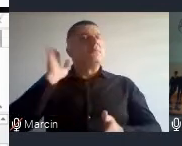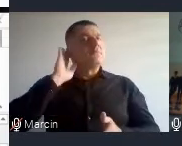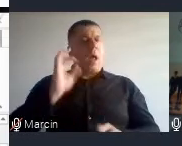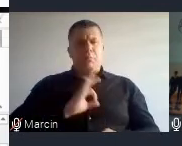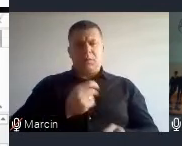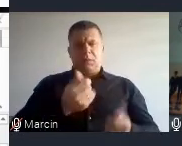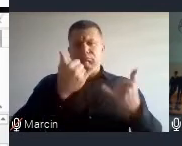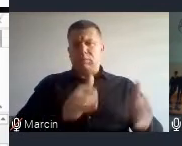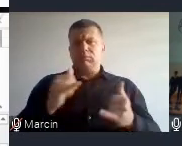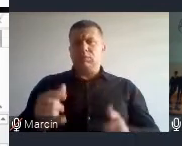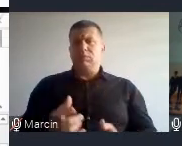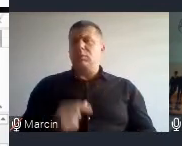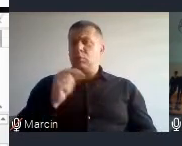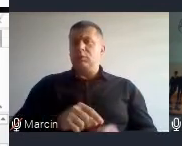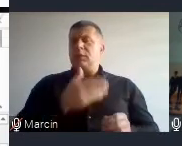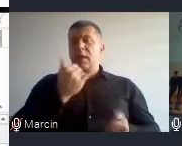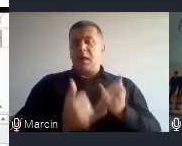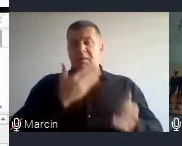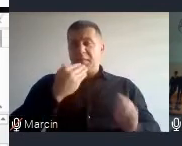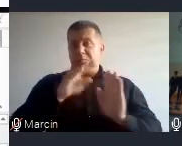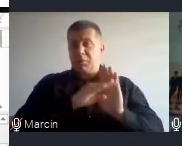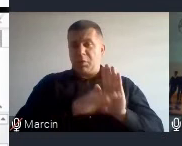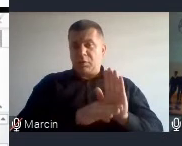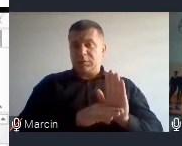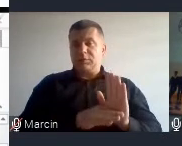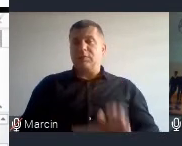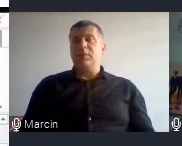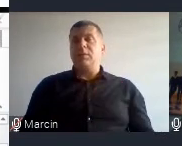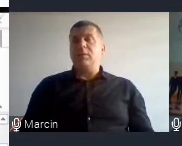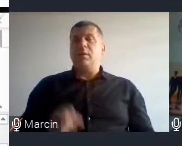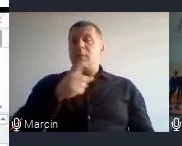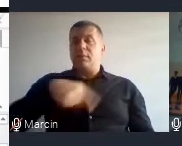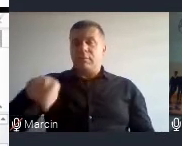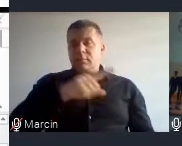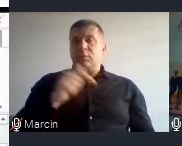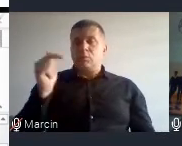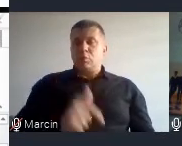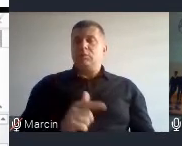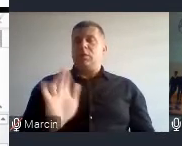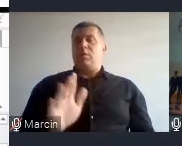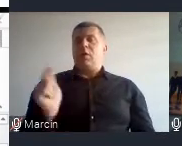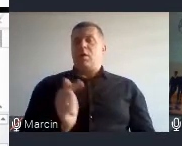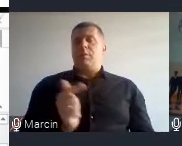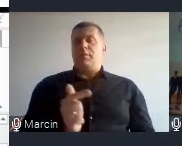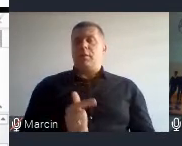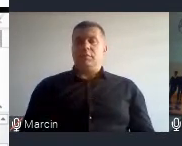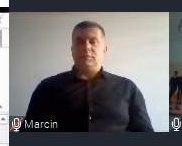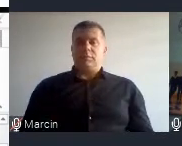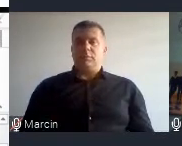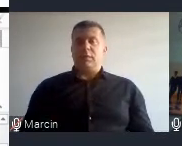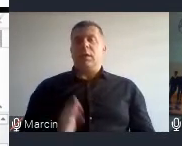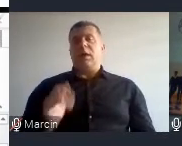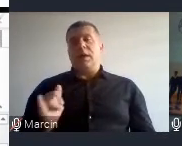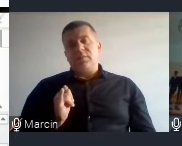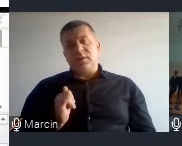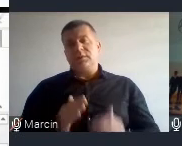. Czyli pomimo, że nie ma procedury, która by to regulowała, Państwo jesteście zobowiązani w razie potrzeby wykazać,